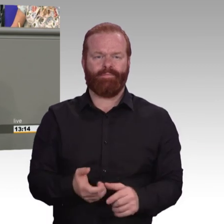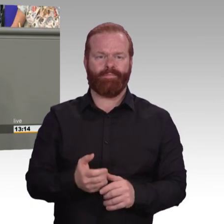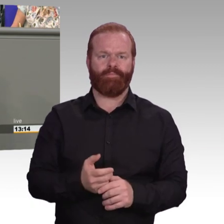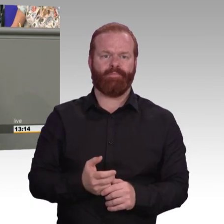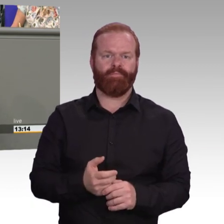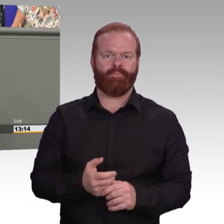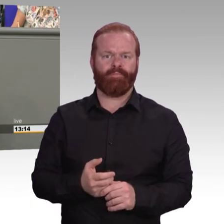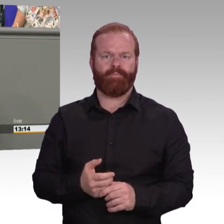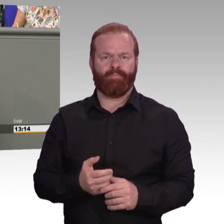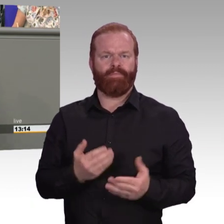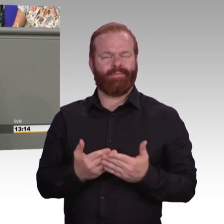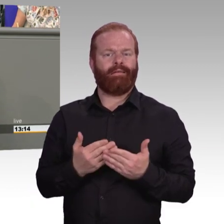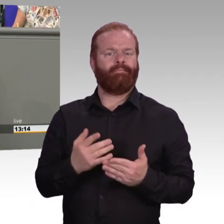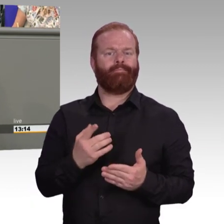Und damit möchte ich einen Punkt ansprechen: